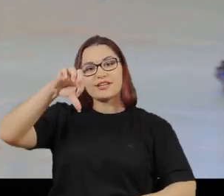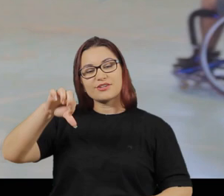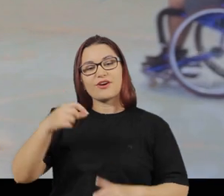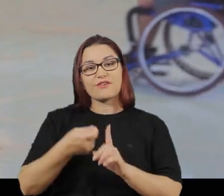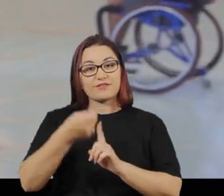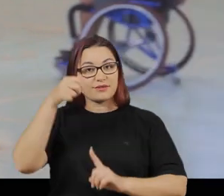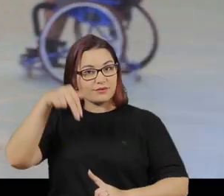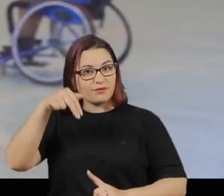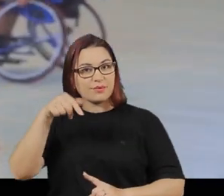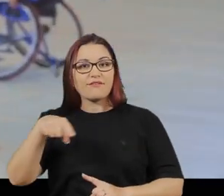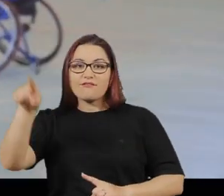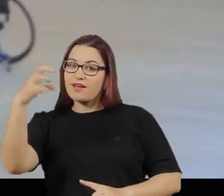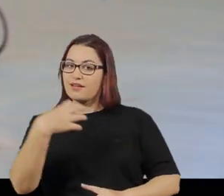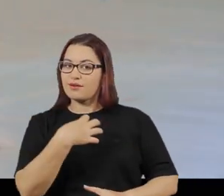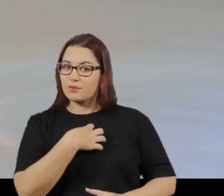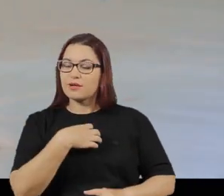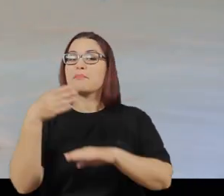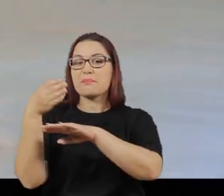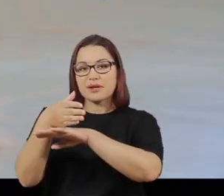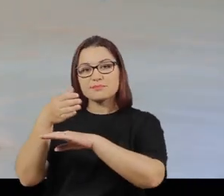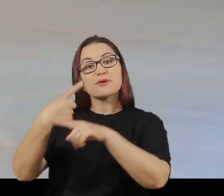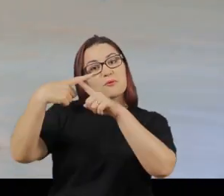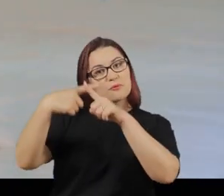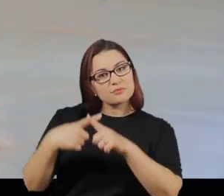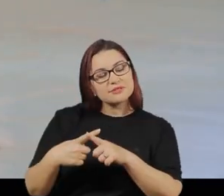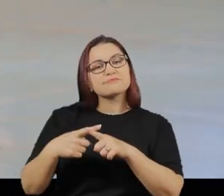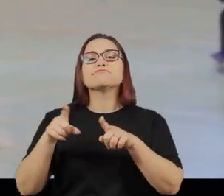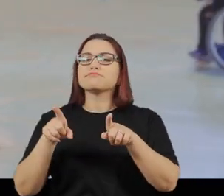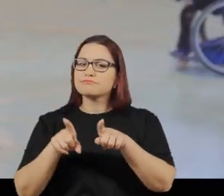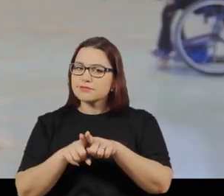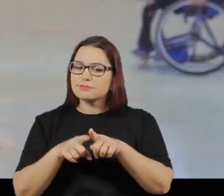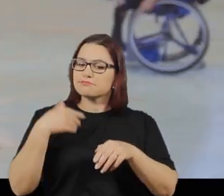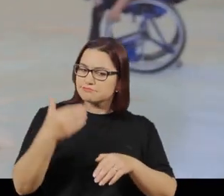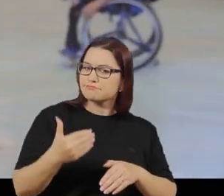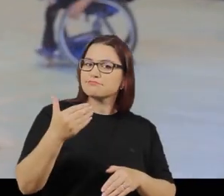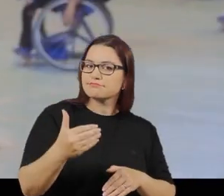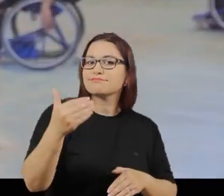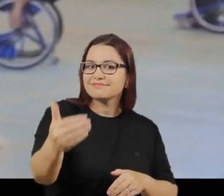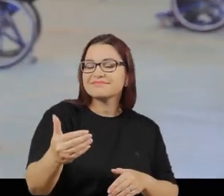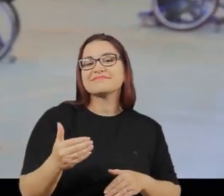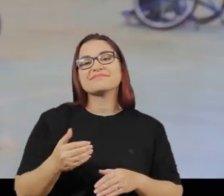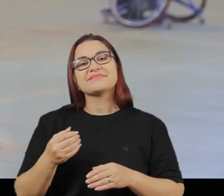de uma competição em Rio Grande, também já teve grandes avanços nesse sentido e